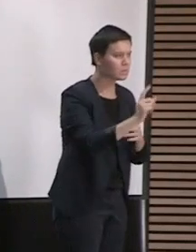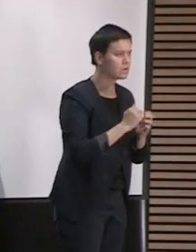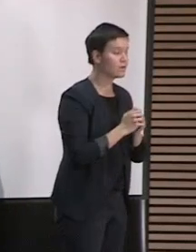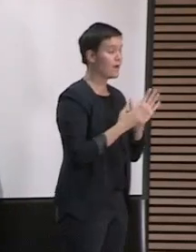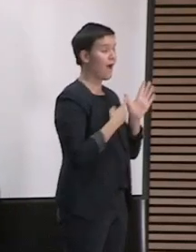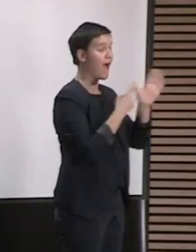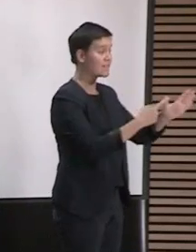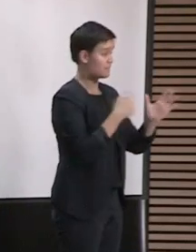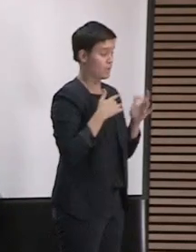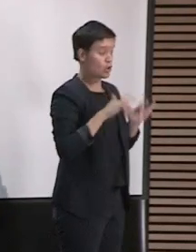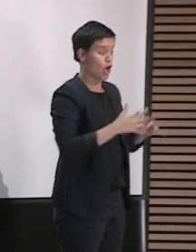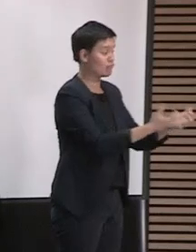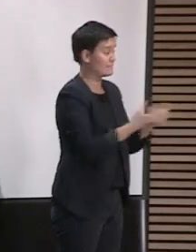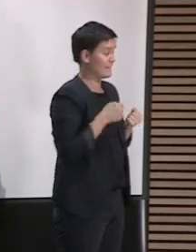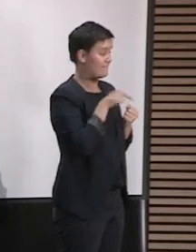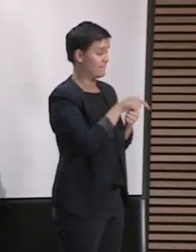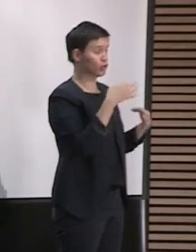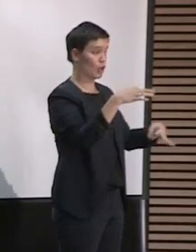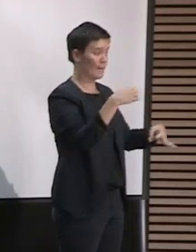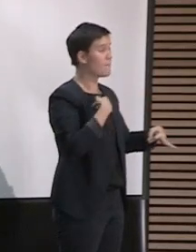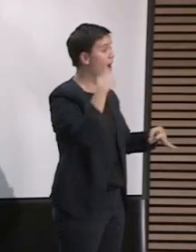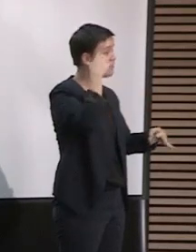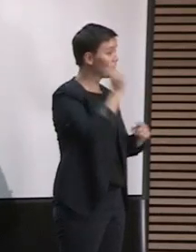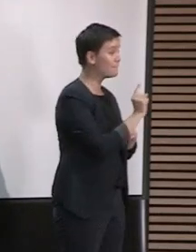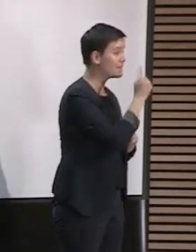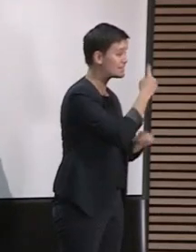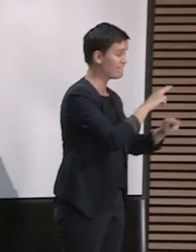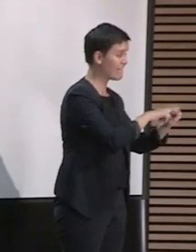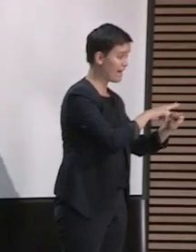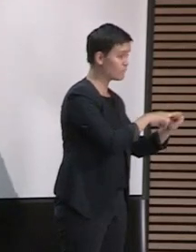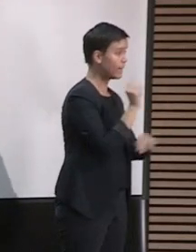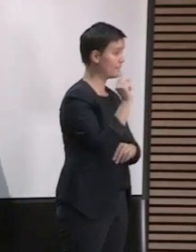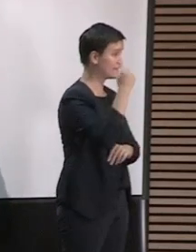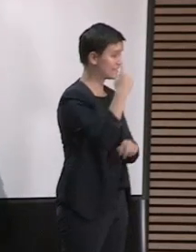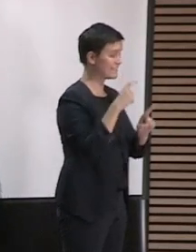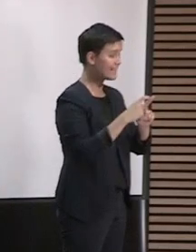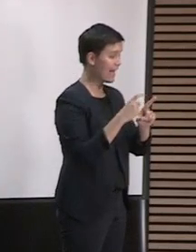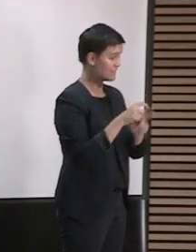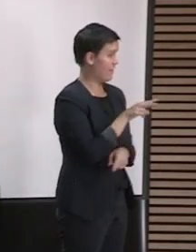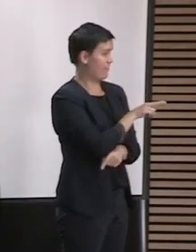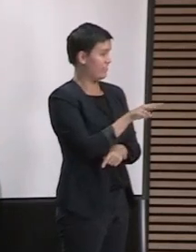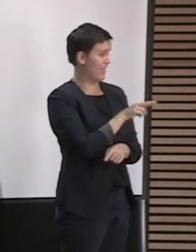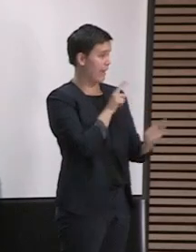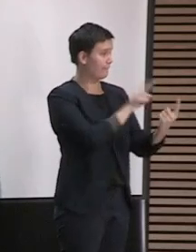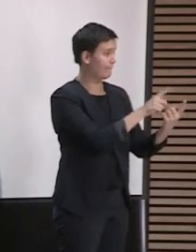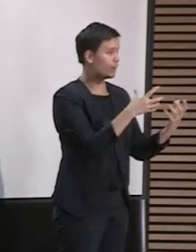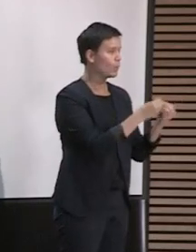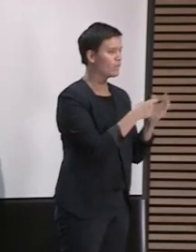Faafoi ki a koe mo tena. Tr pea ka haere wawe atu ki Kapeneta? He aha ta koe e korero ai mo te ahua o te